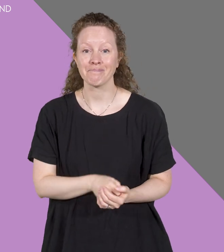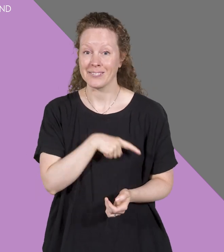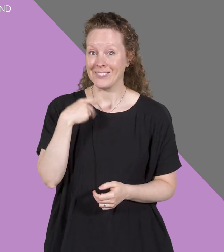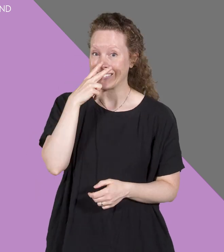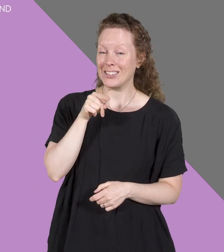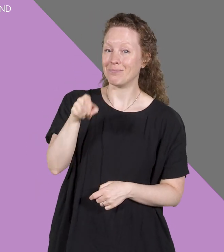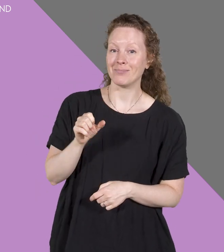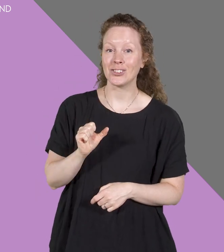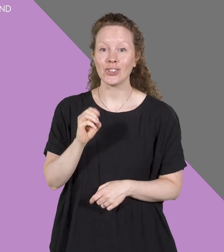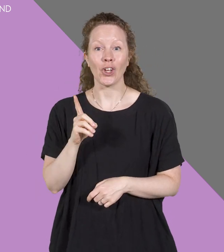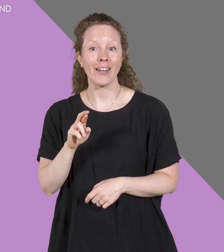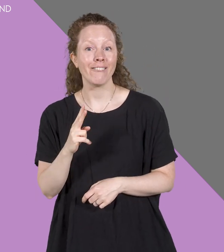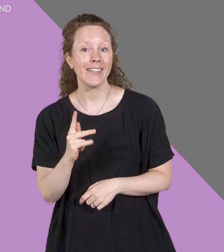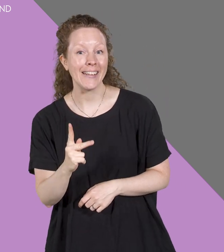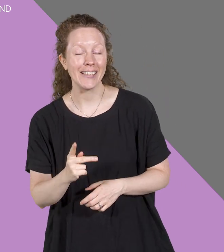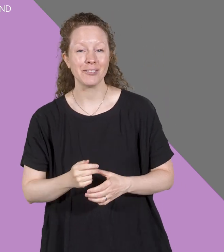Vi ses i Södervik!